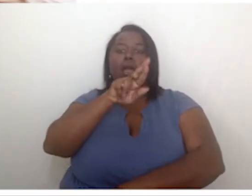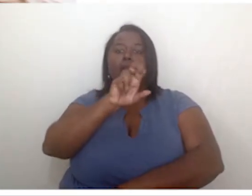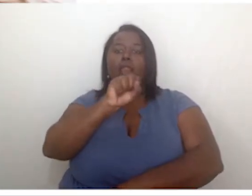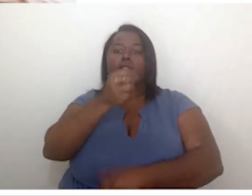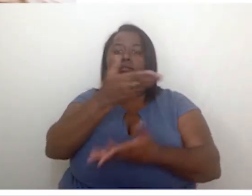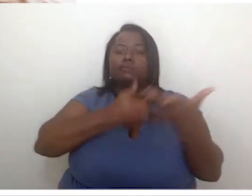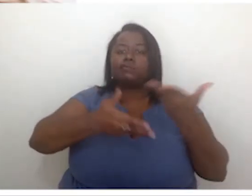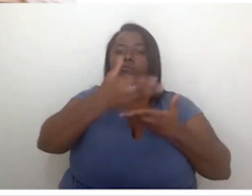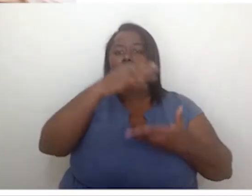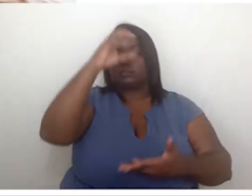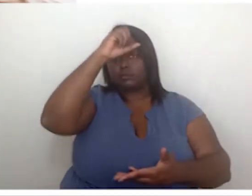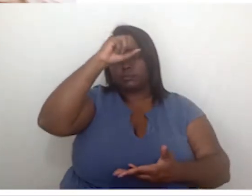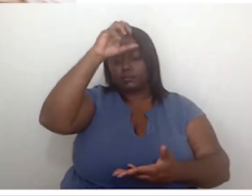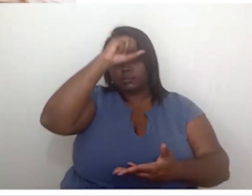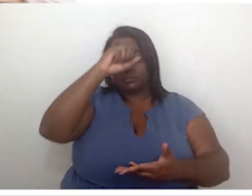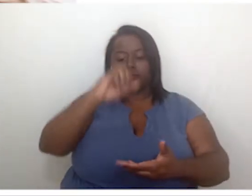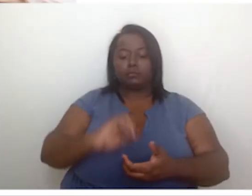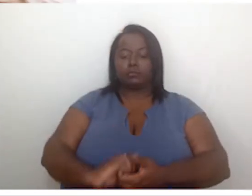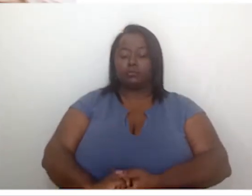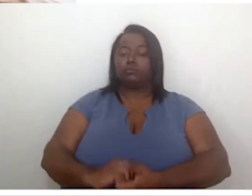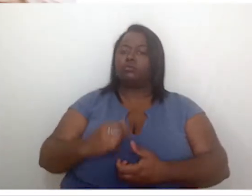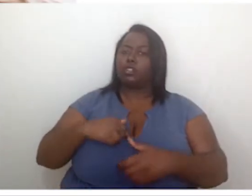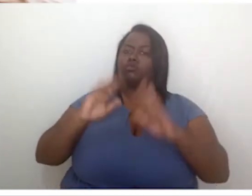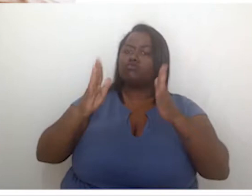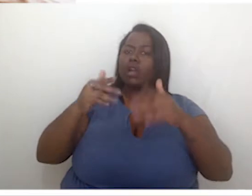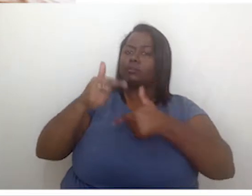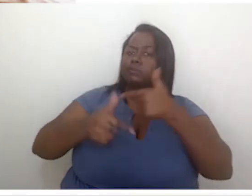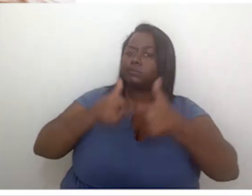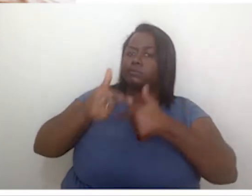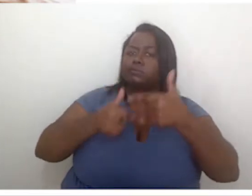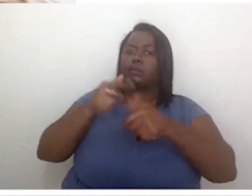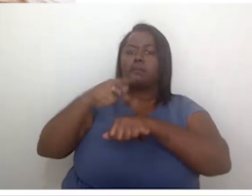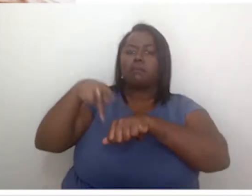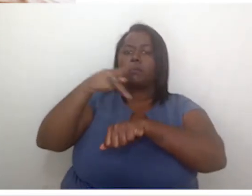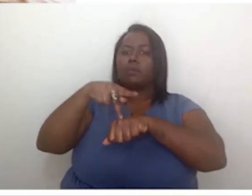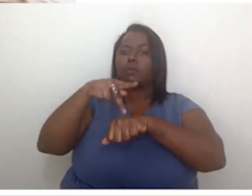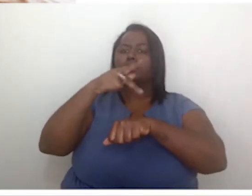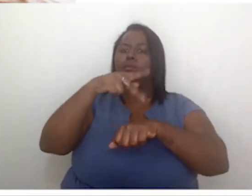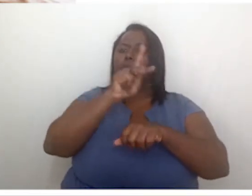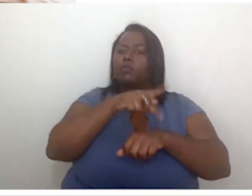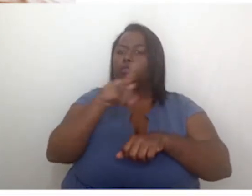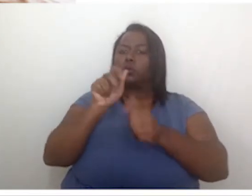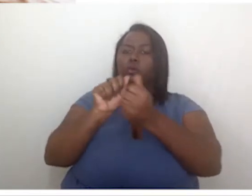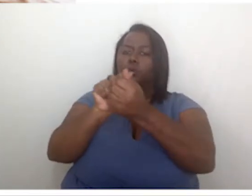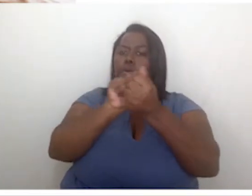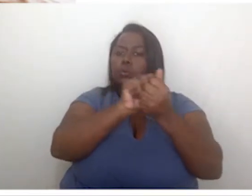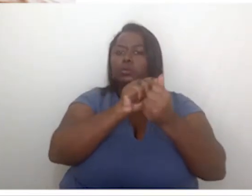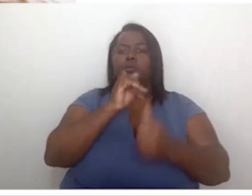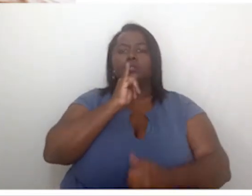Trabajé mucho con profesores de diferentes países, por ejemplo, profesores brasileños,